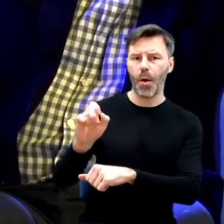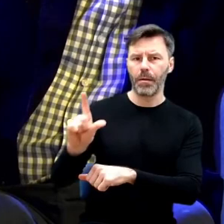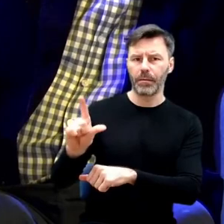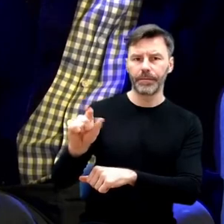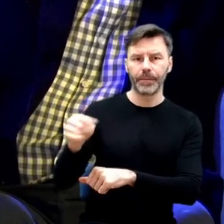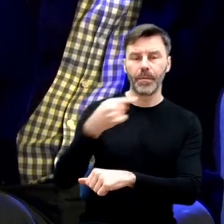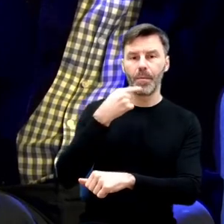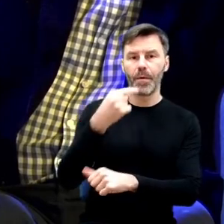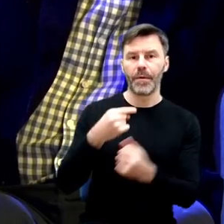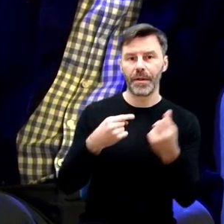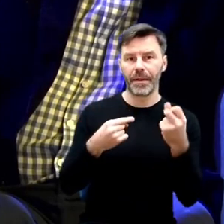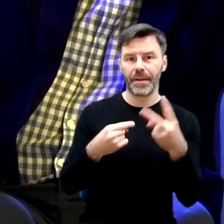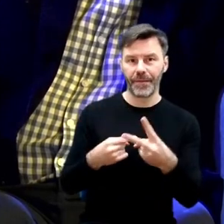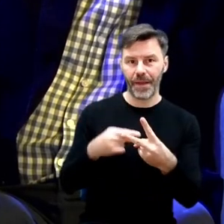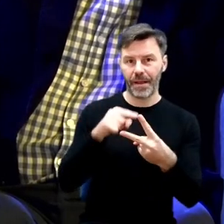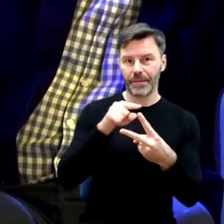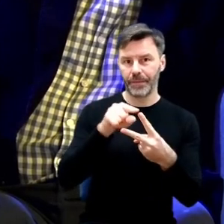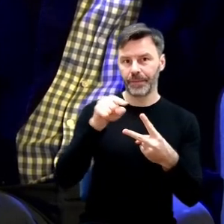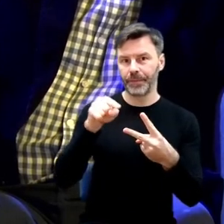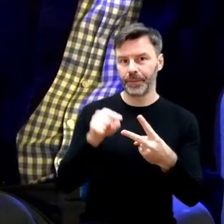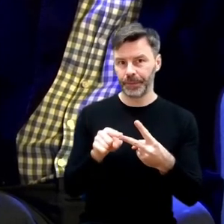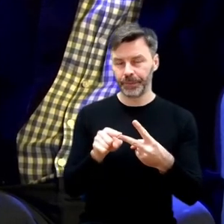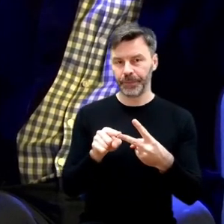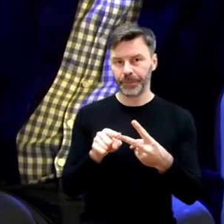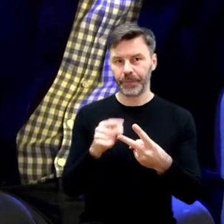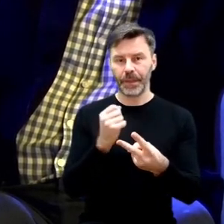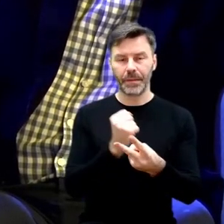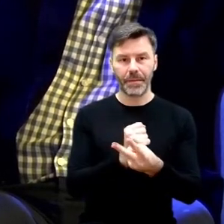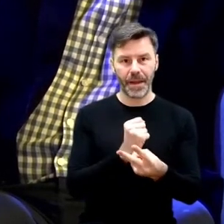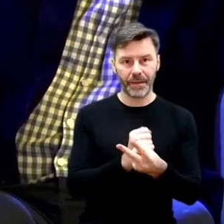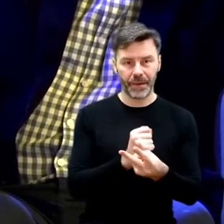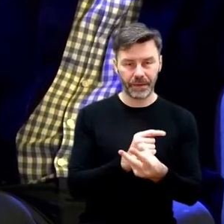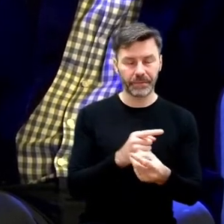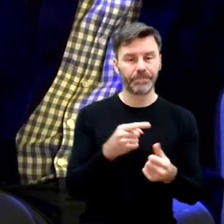czyli od znaczenia rynku pracy.